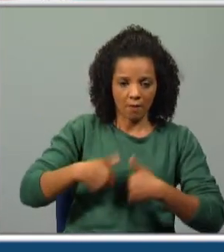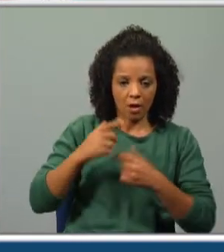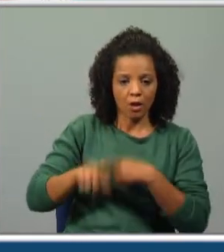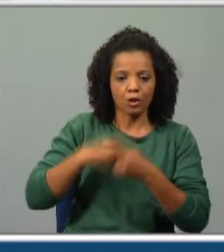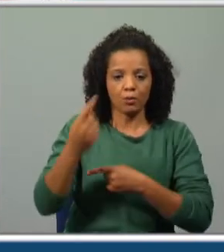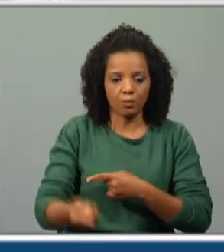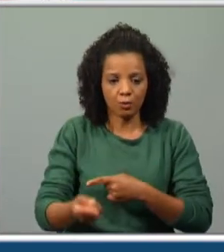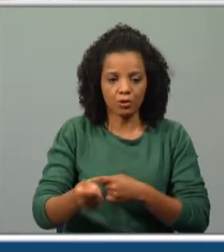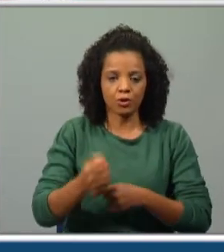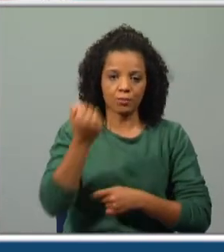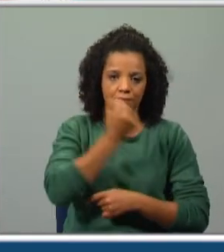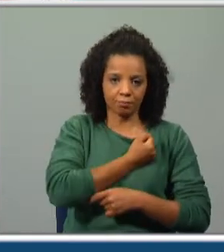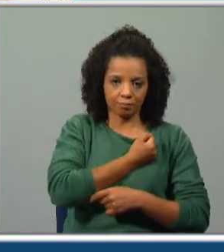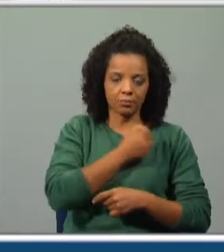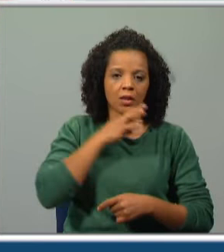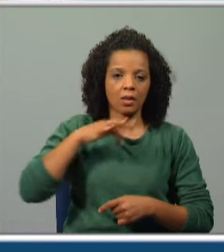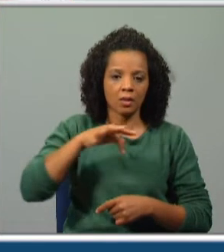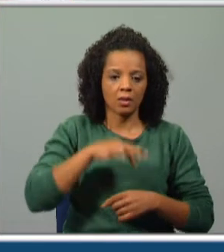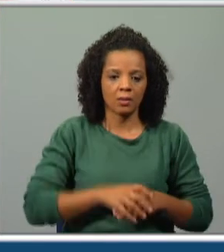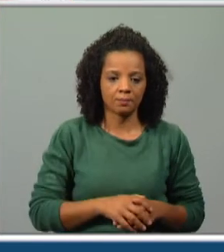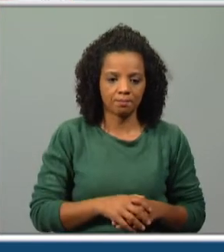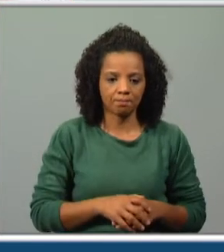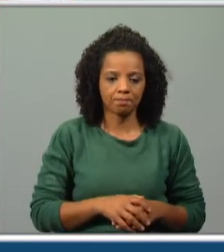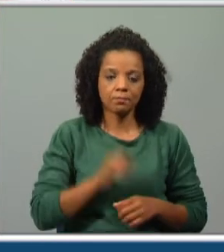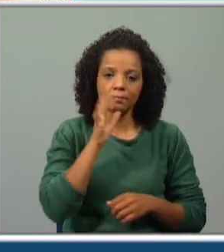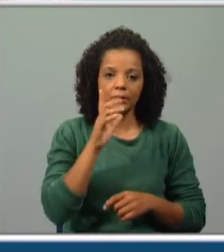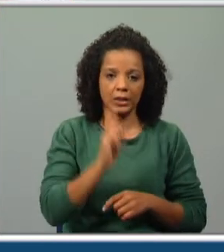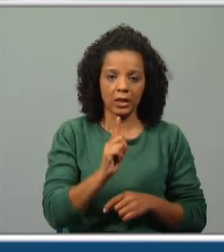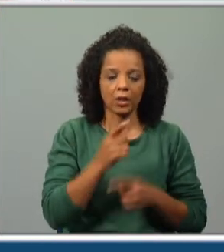pusesse fim à sua vida terrena a madrugada simboliza assim eu recomeço de 結束他的塵世生活黎明象徵所以我重新開始